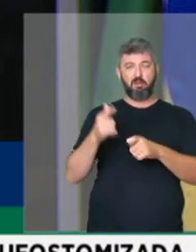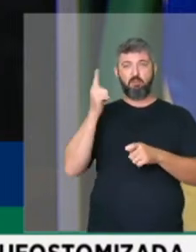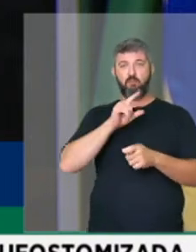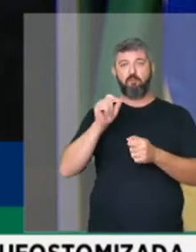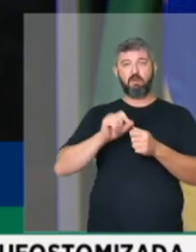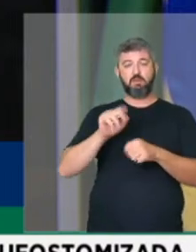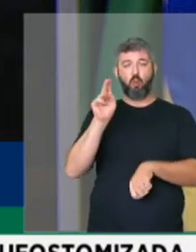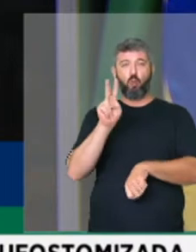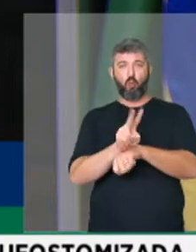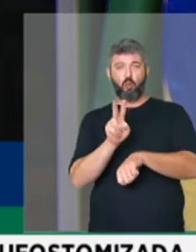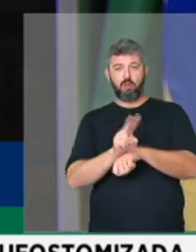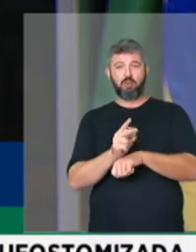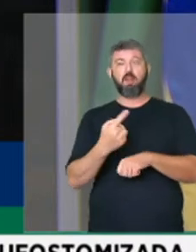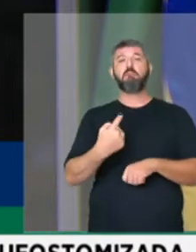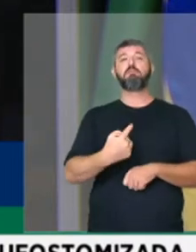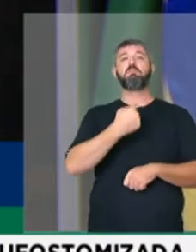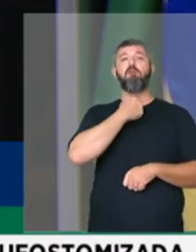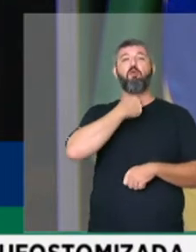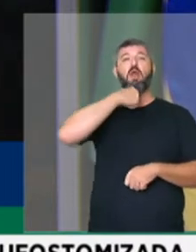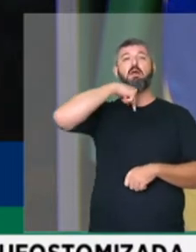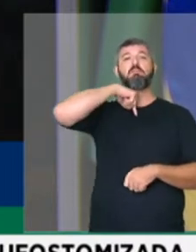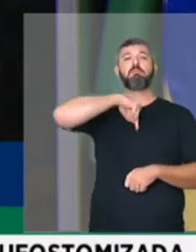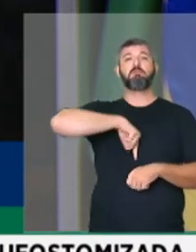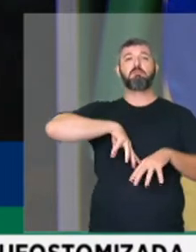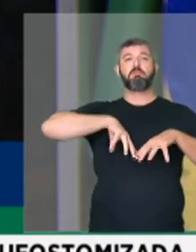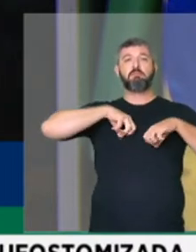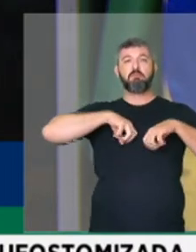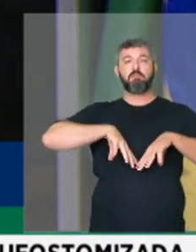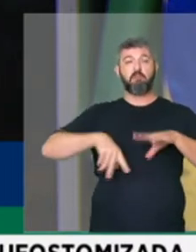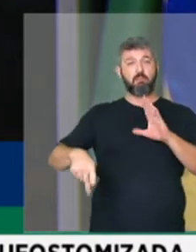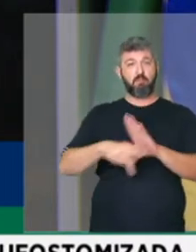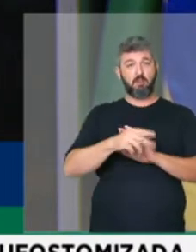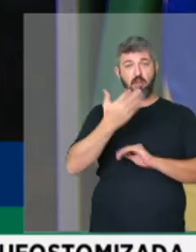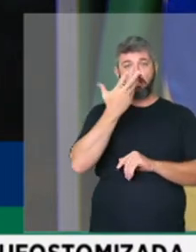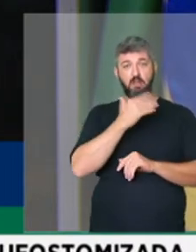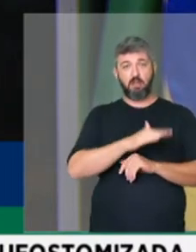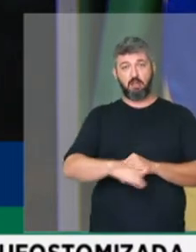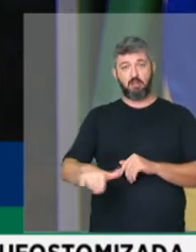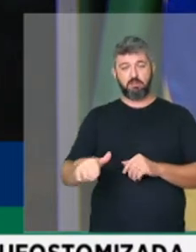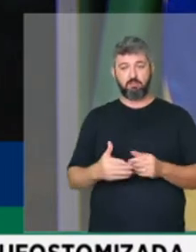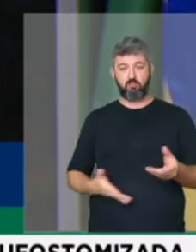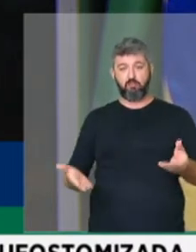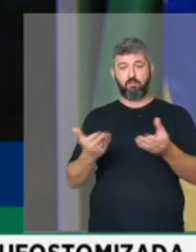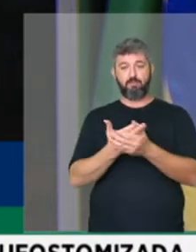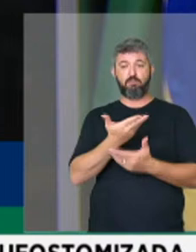DAS CRIANÇAS COM TRAQUEOSTOMIA. A AUDIÊNCIA PÚBLICA CONTOU COM PARTICIPAÇÃO DE REPRESENTANTES DO MINISTÉRIO DA SAÚDE, DA ASSOCIAÇÃO